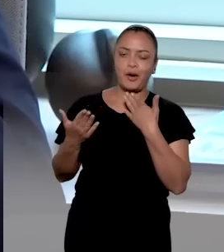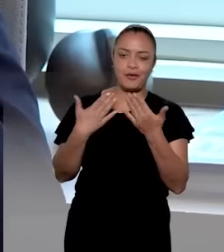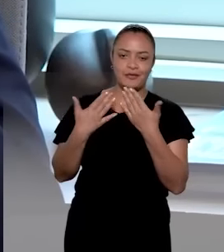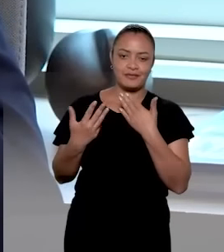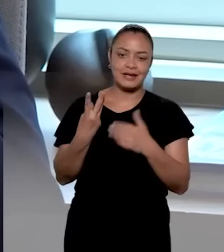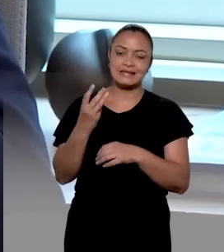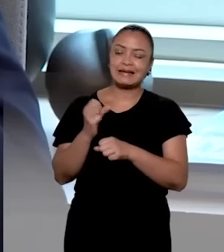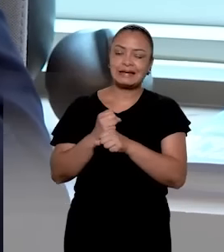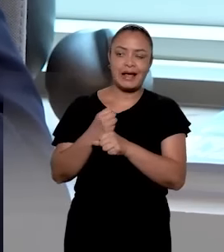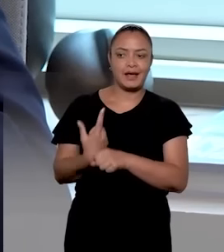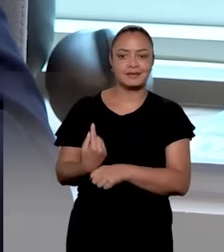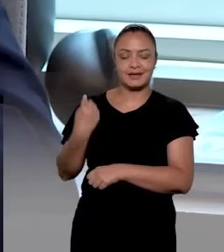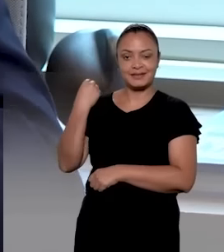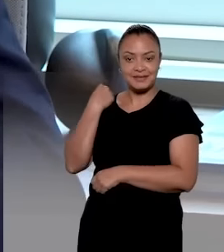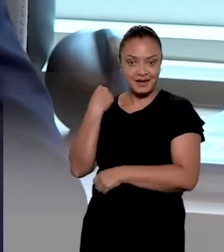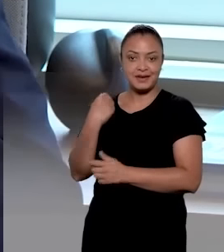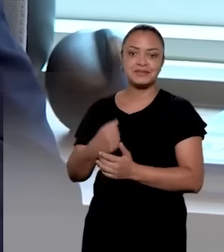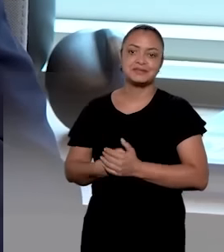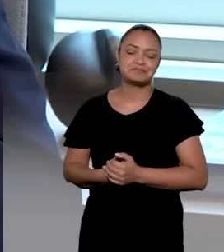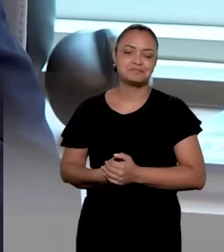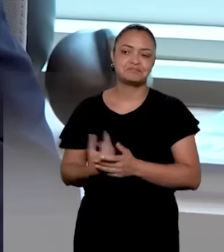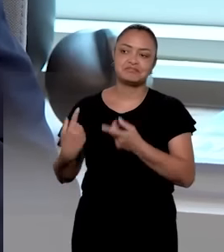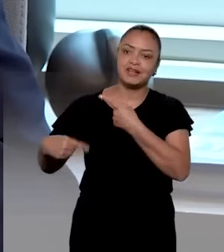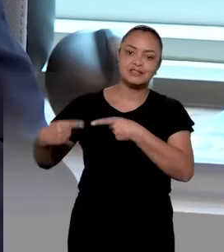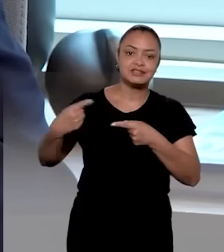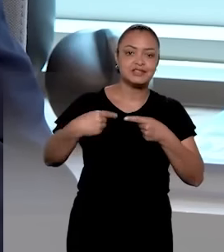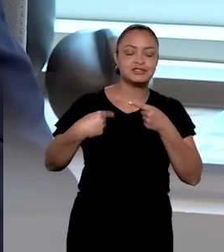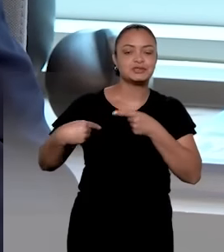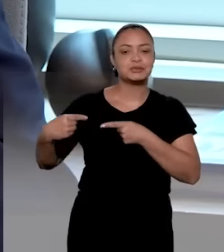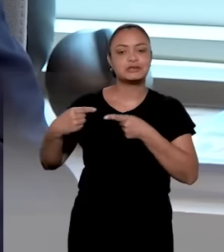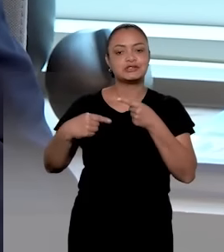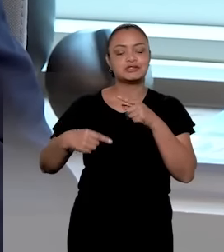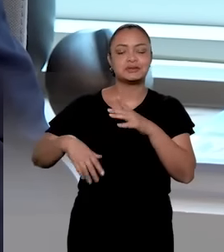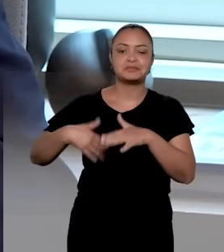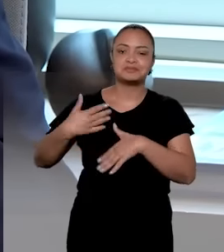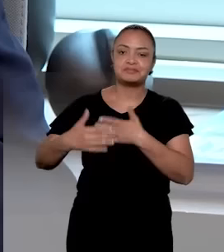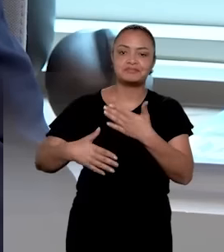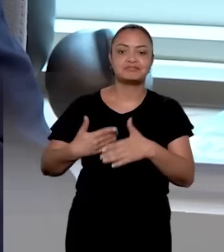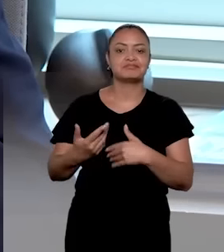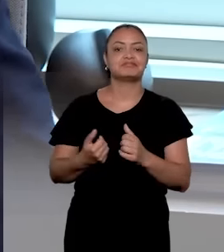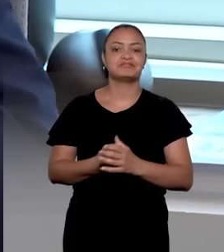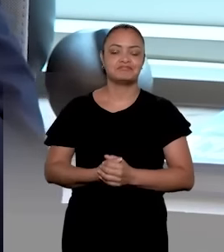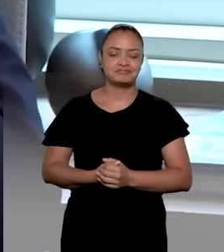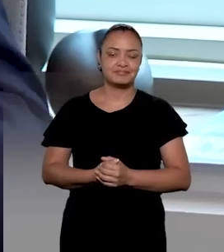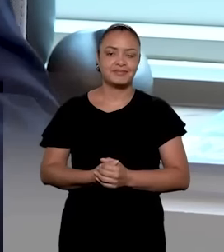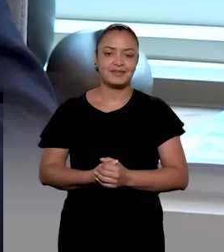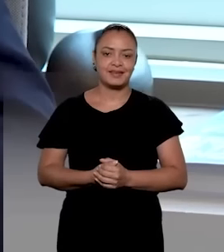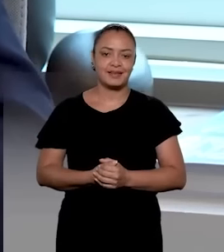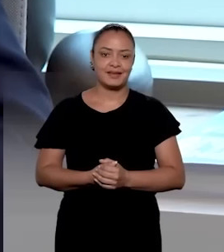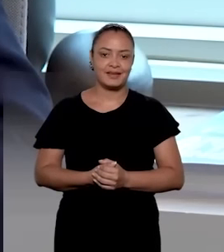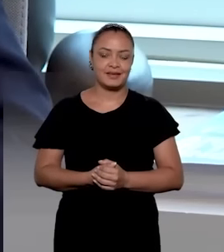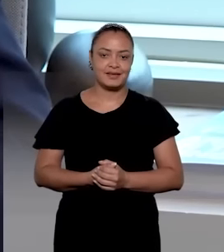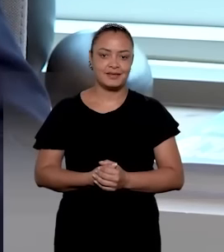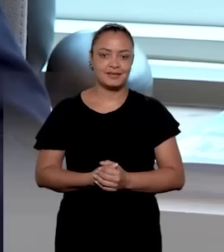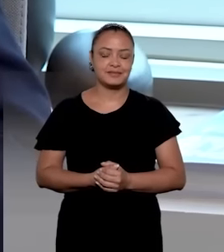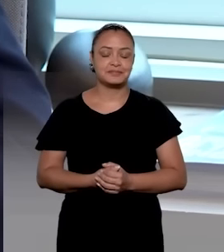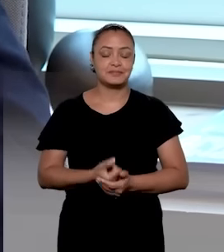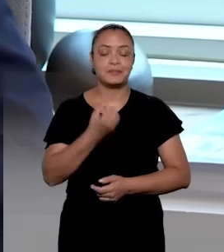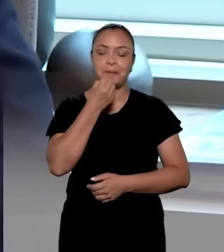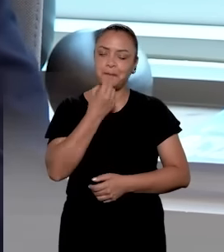aquela conversa de 30, 40 anos atrás em que a discussão espiritual debandou para uma material.